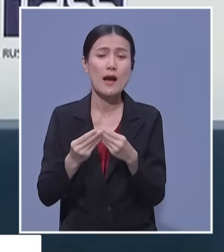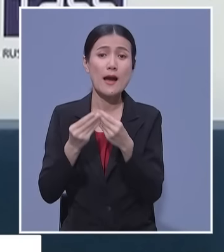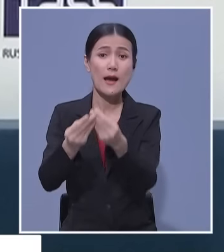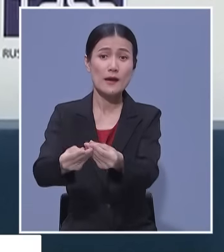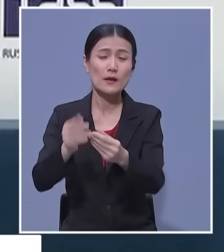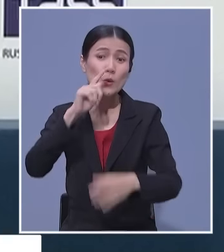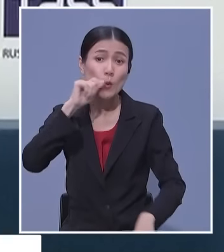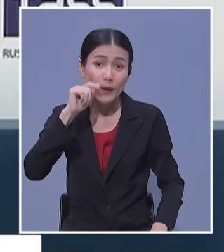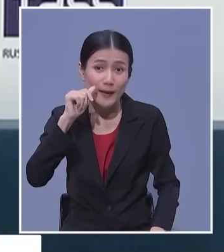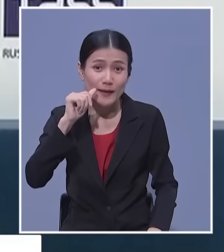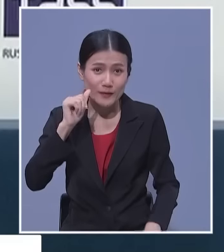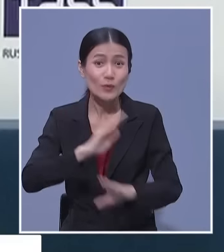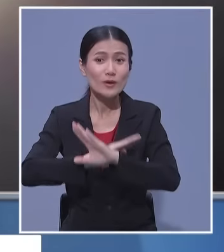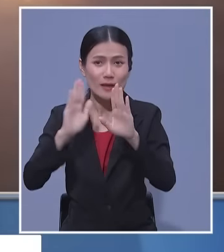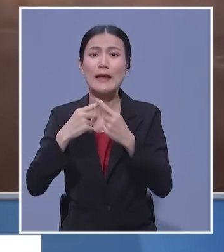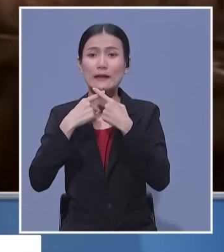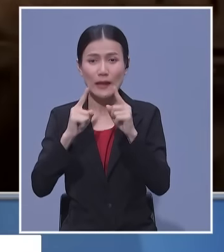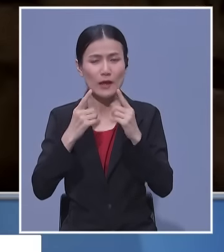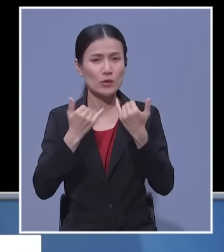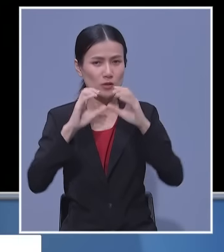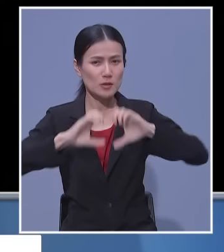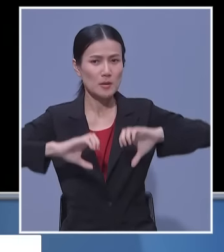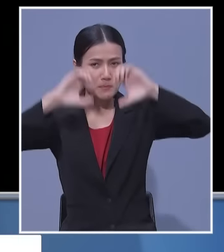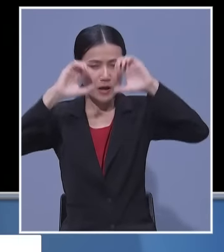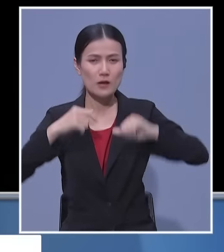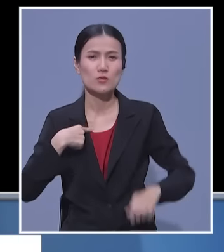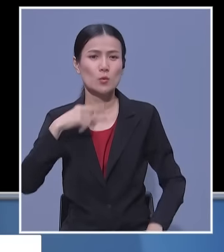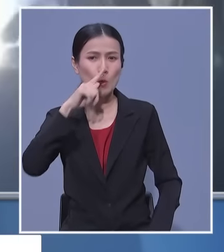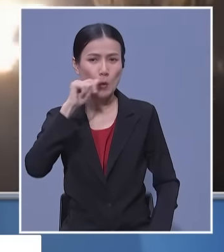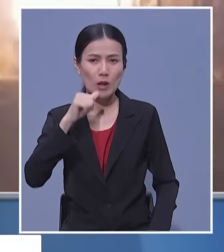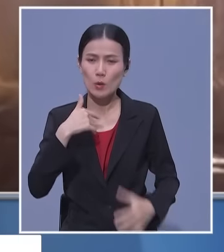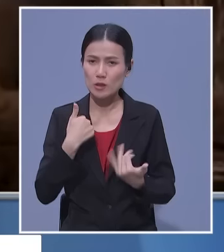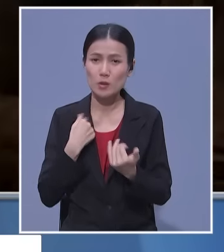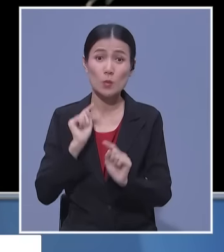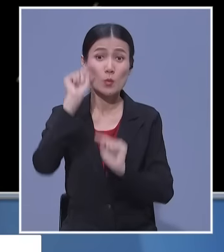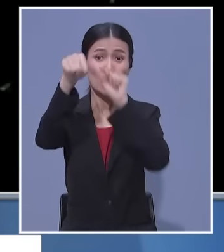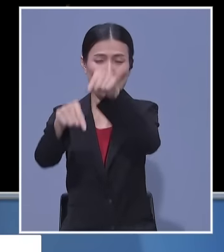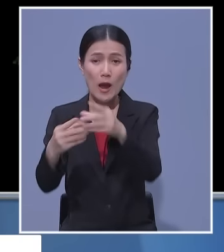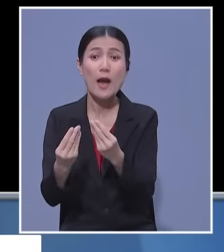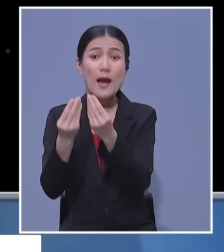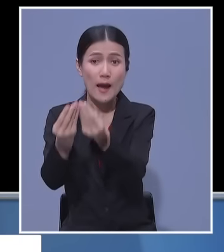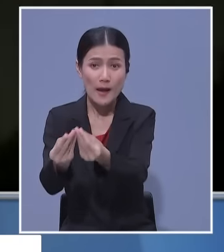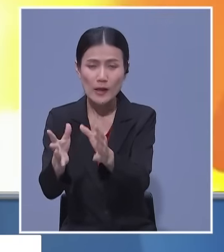แถลงว่าไม่ได้อนุญาตให้รัฐบาลยูเครนใช้ อาวุธสหรัฐในการโจมตีที่ลึกเข้าไปในดิน